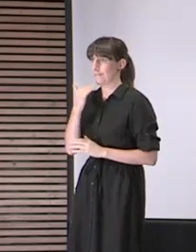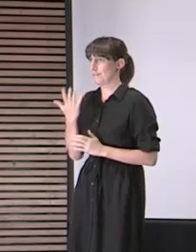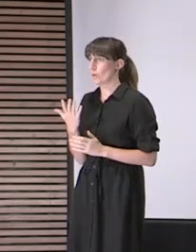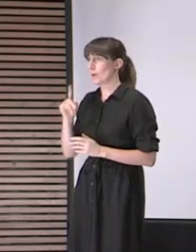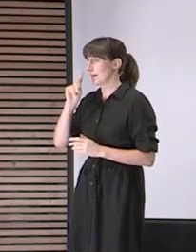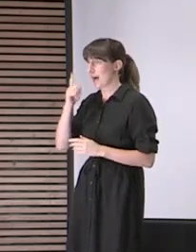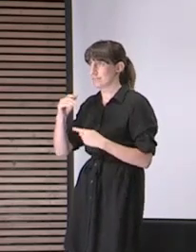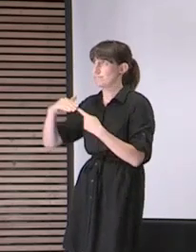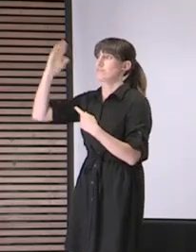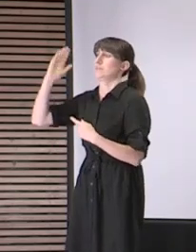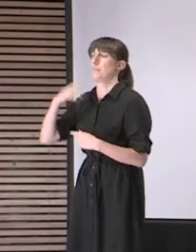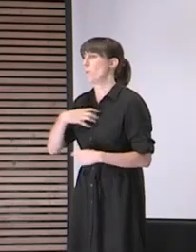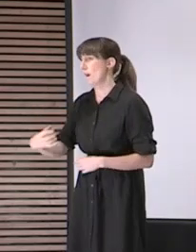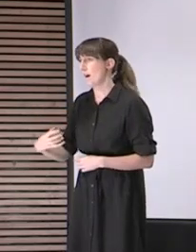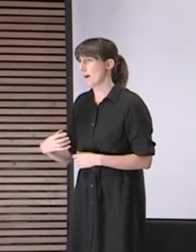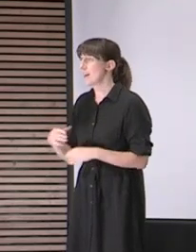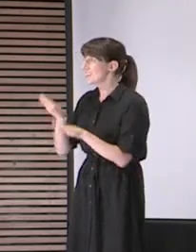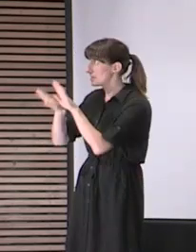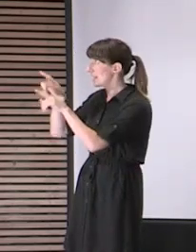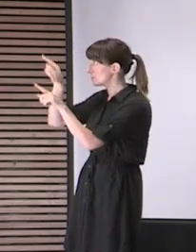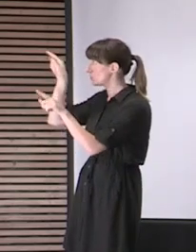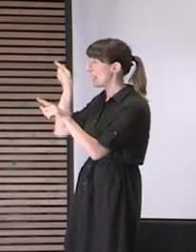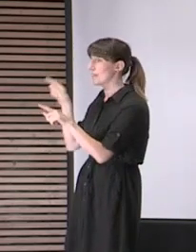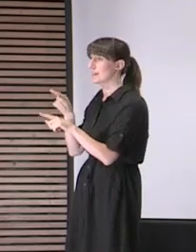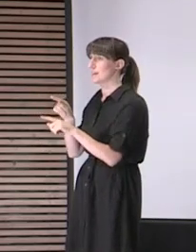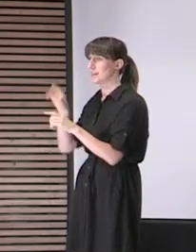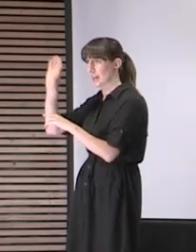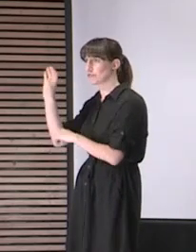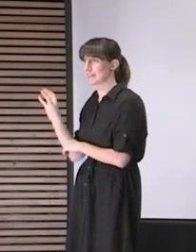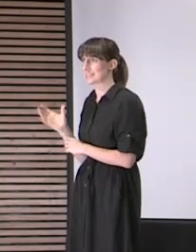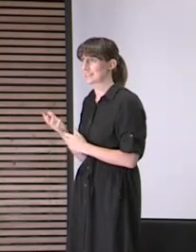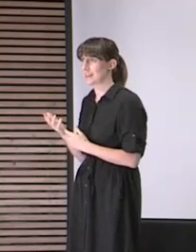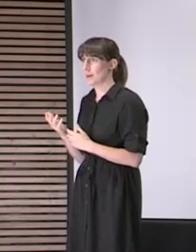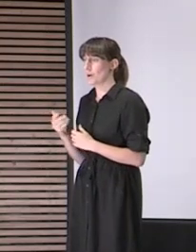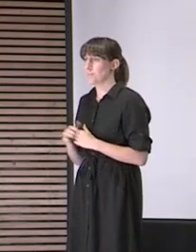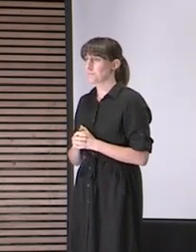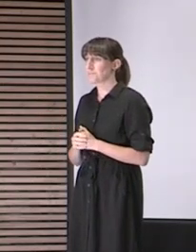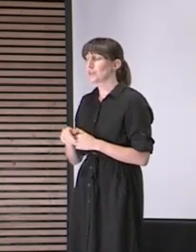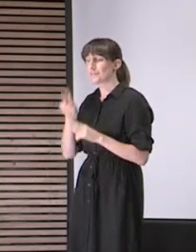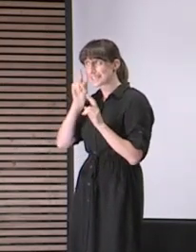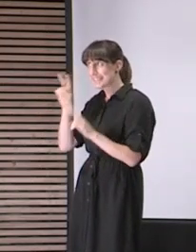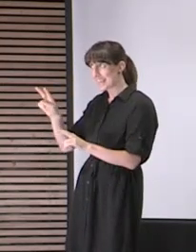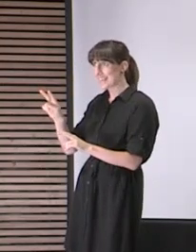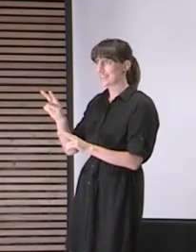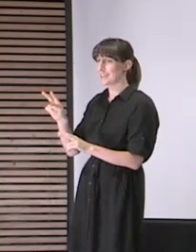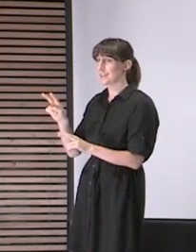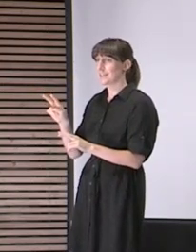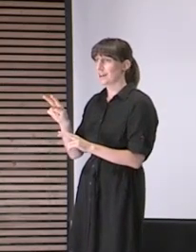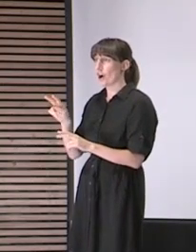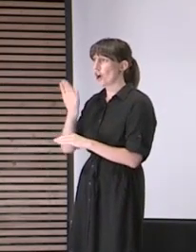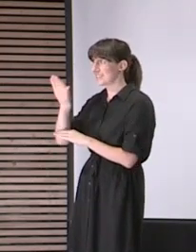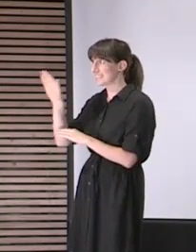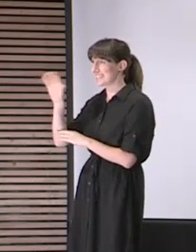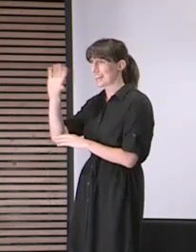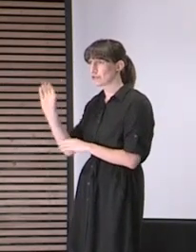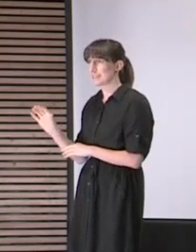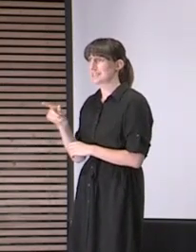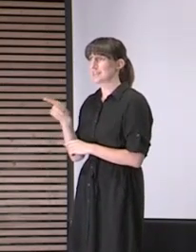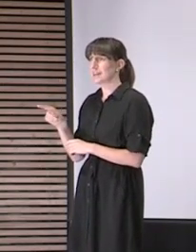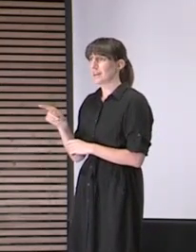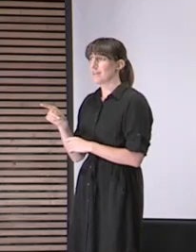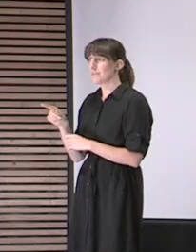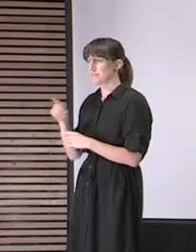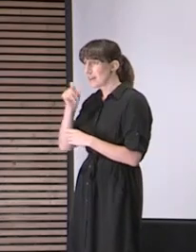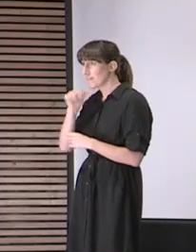Ardern: Esto es lo más apretado